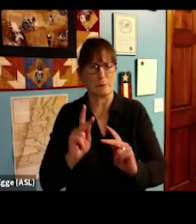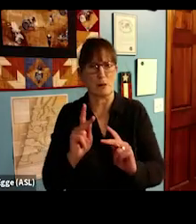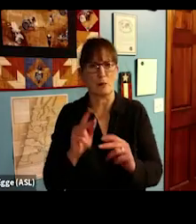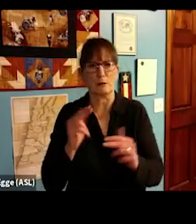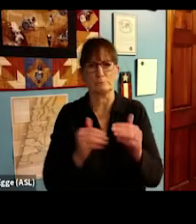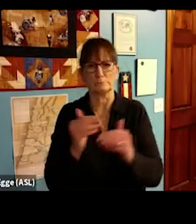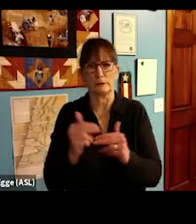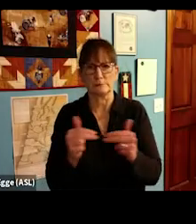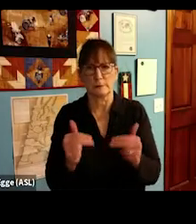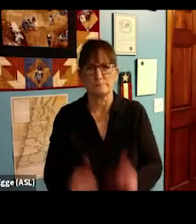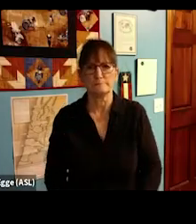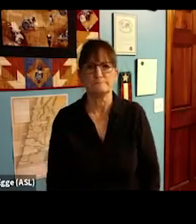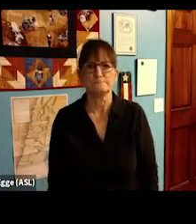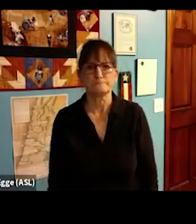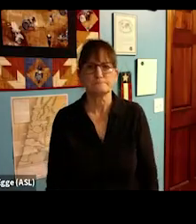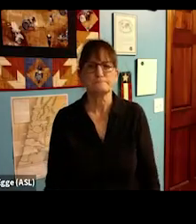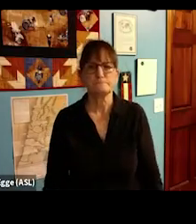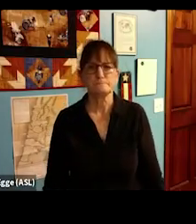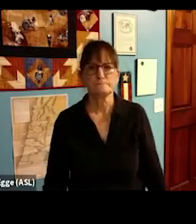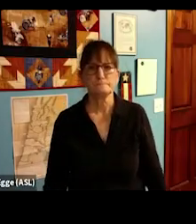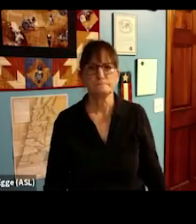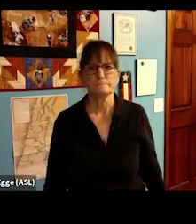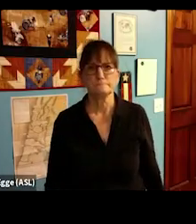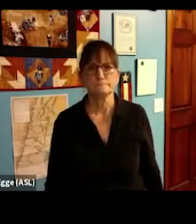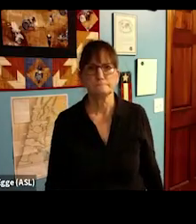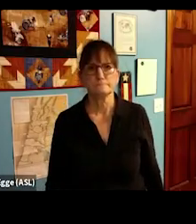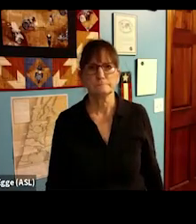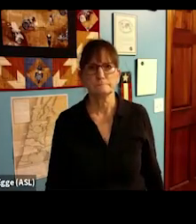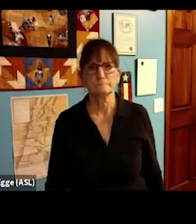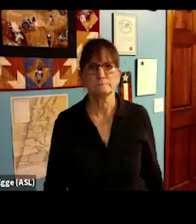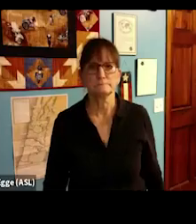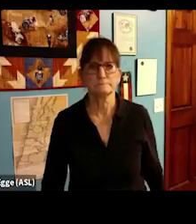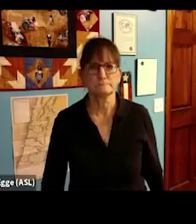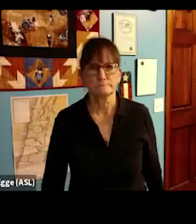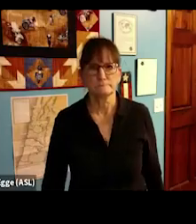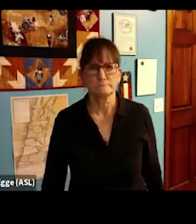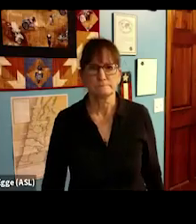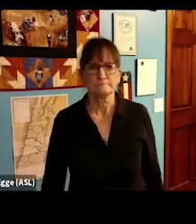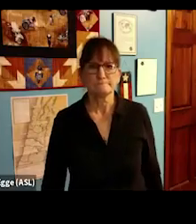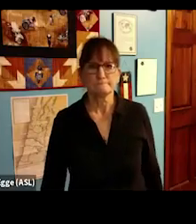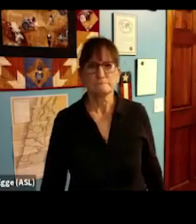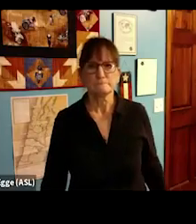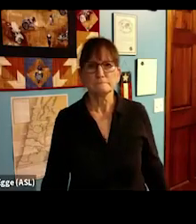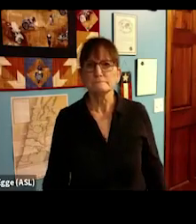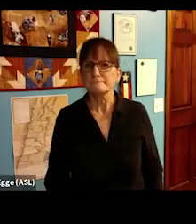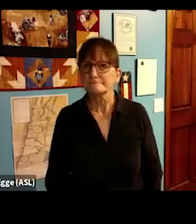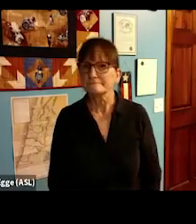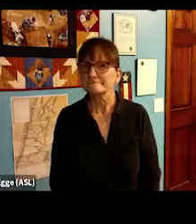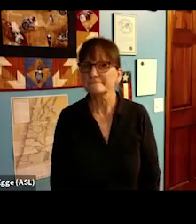Va a un número de fax específico para procesamiento. Estos se procesan en unas dos semanas.